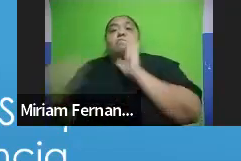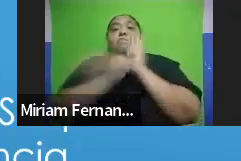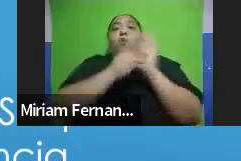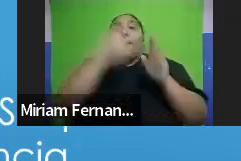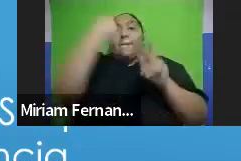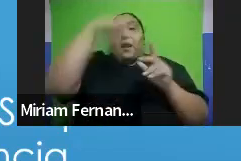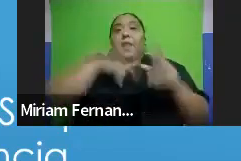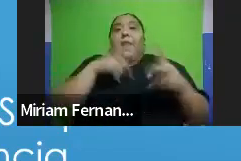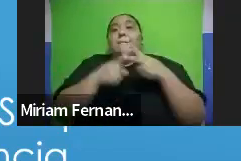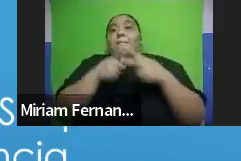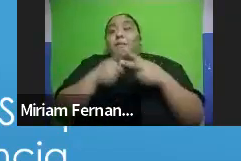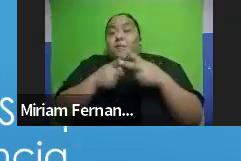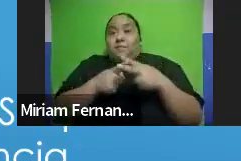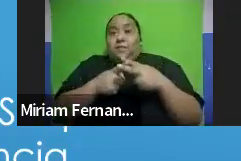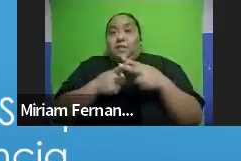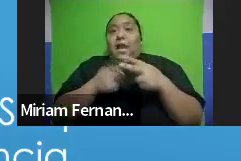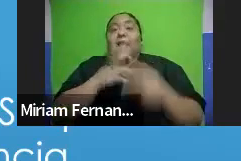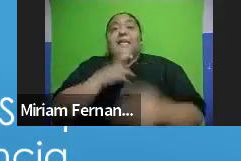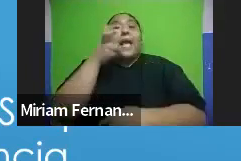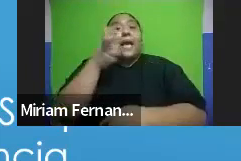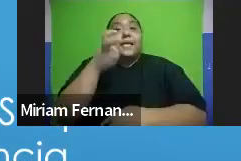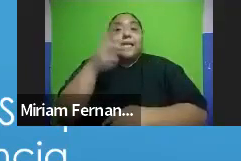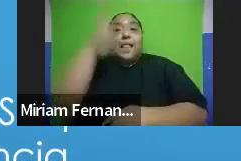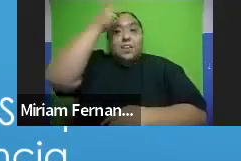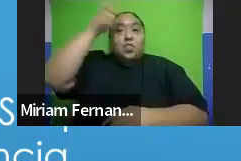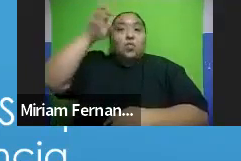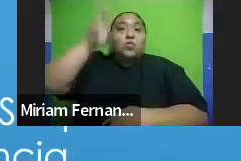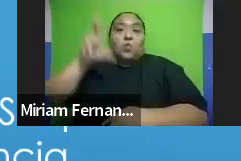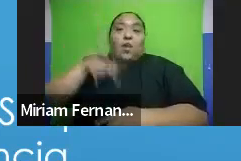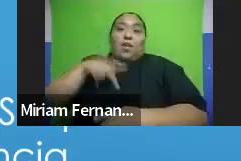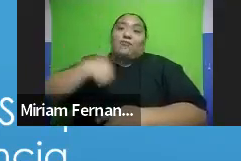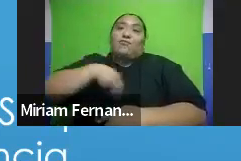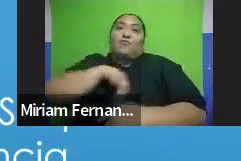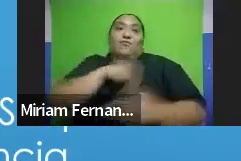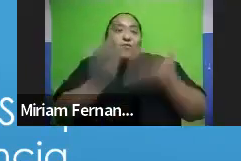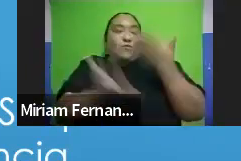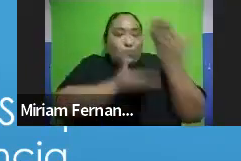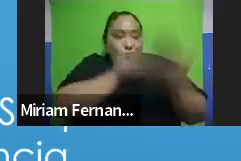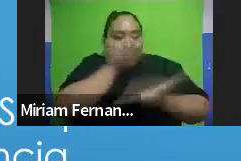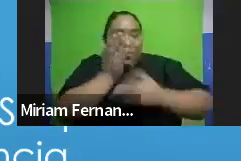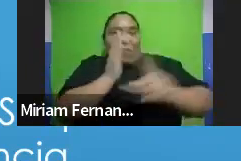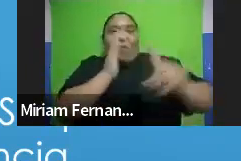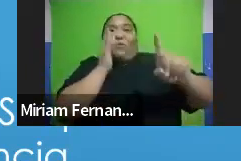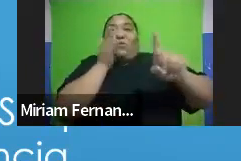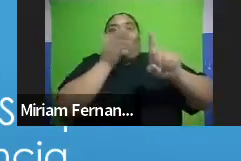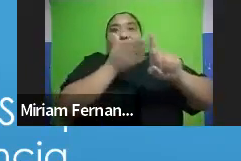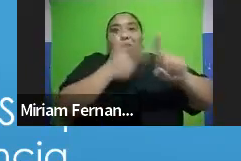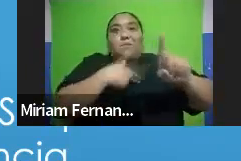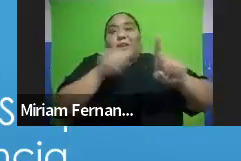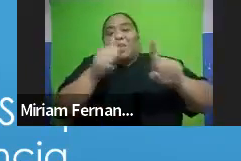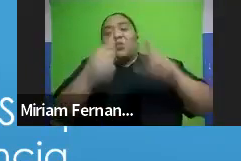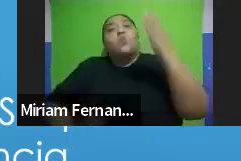básicas Eso, digamos, era el objetivo de vo del vo del doctorado. Pero ahora ya tenemos el nuevo objetivo, que